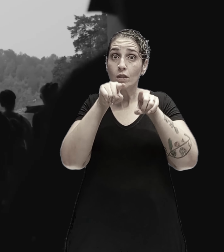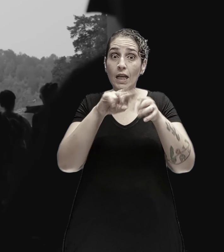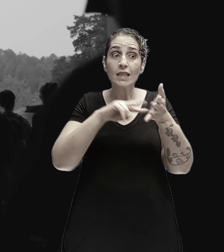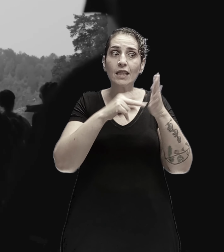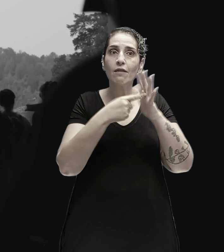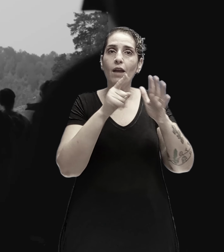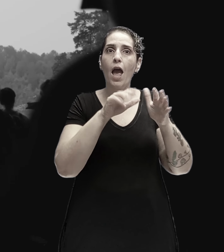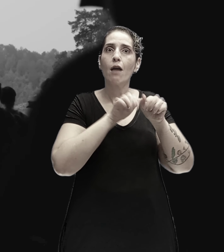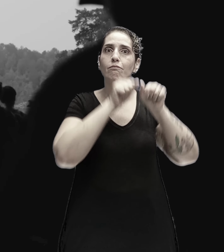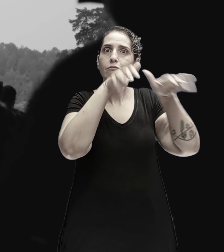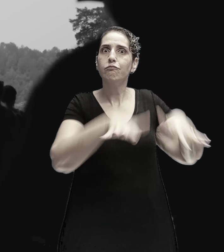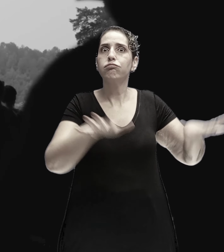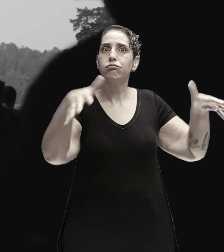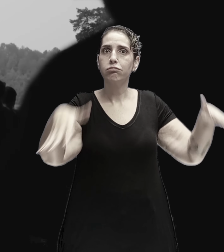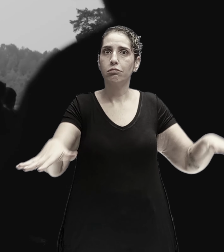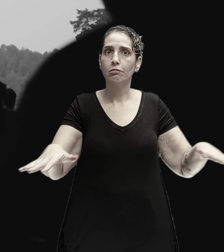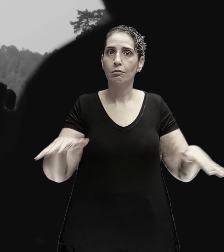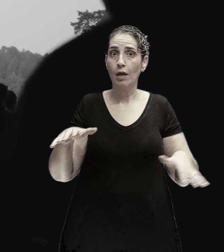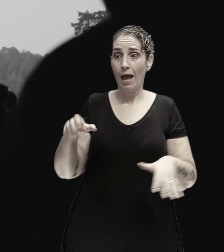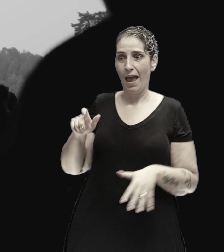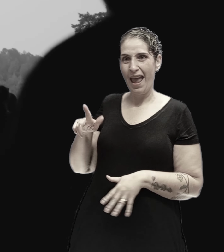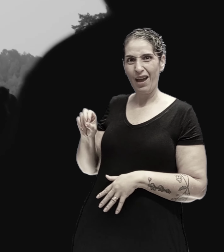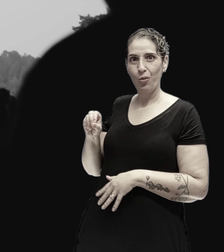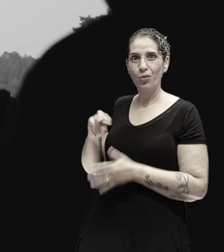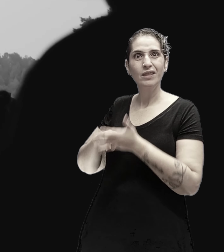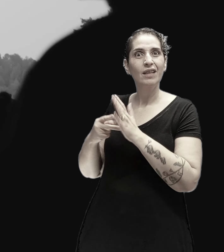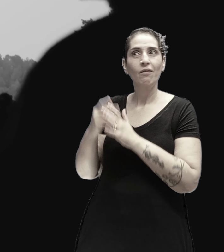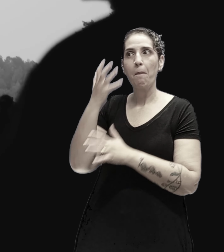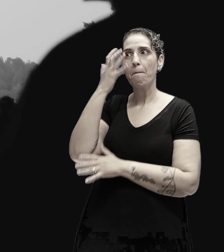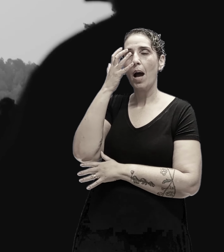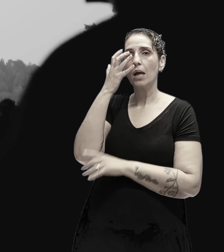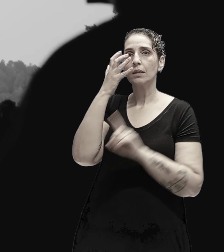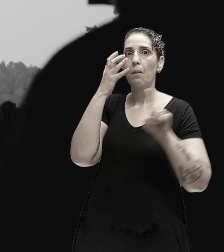O ego é uma máscara, mas você é o ator por trás dela.